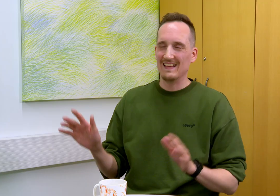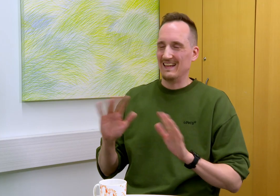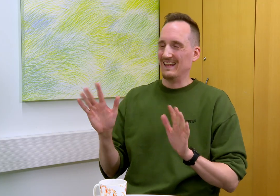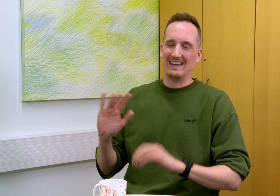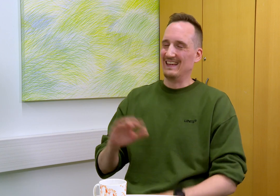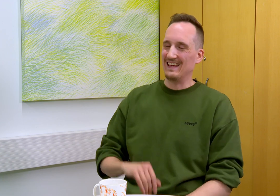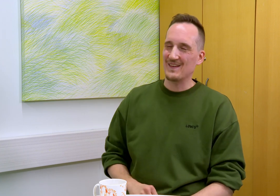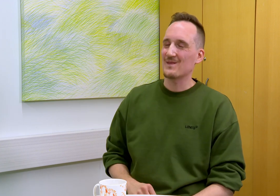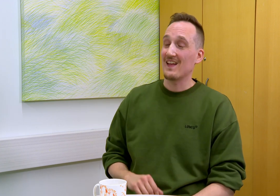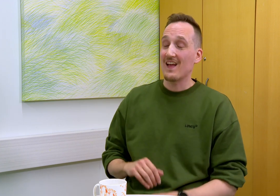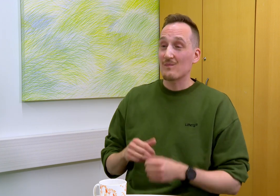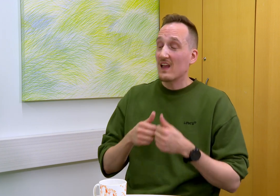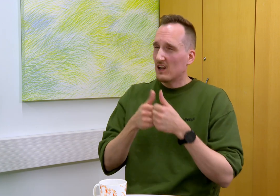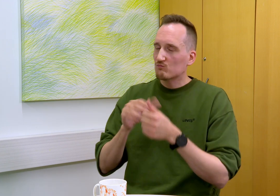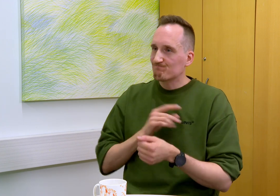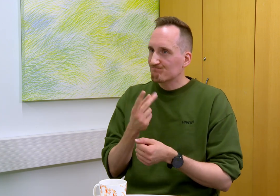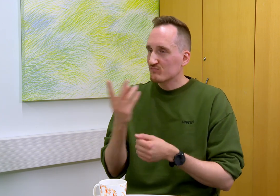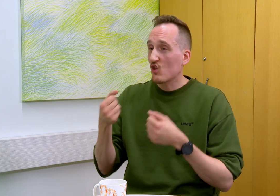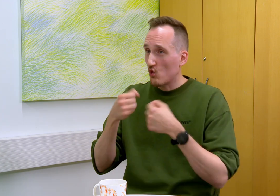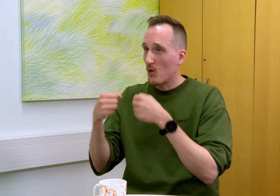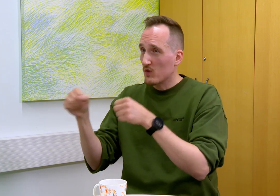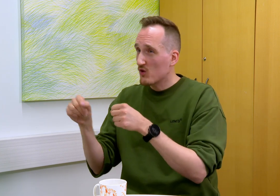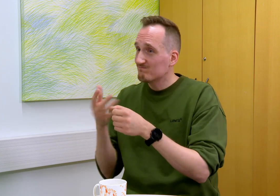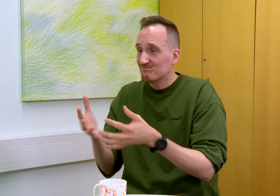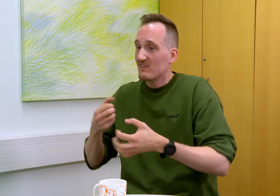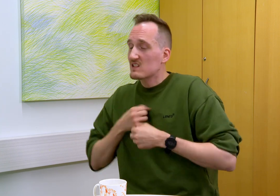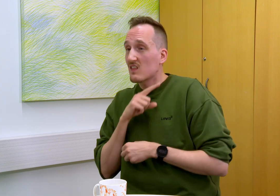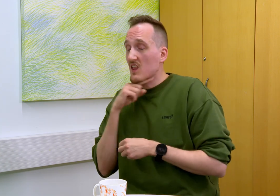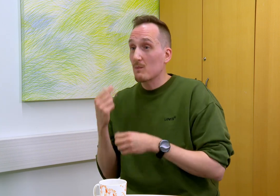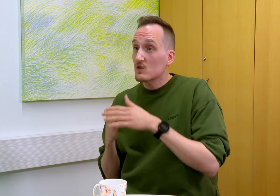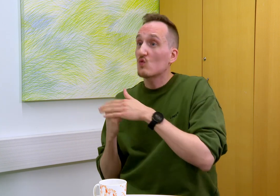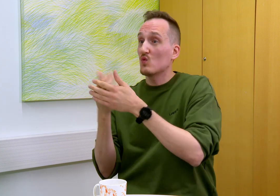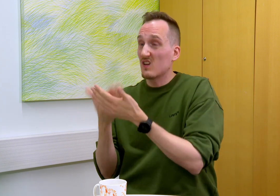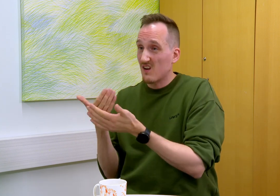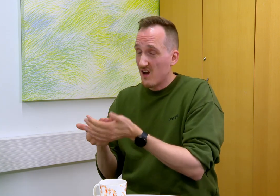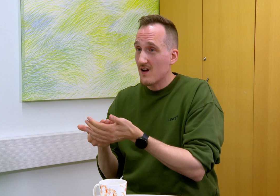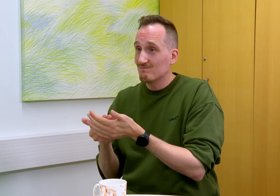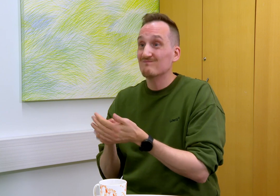Ei, ei ei.... Kuurojen Liitolla on myös paljon muita toimintoja, - joiden ylläpitämiseen tukirahat eivät riitä.